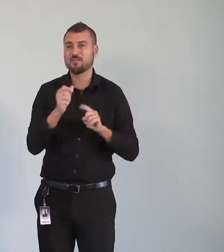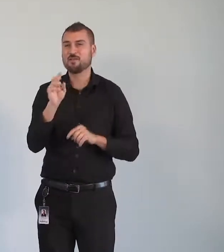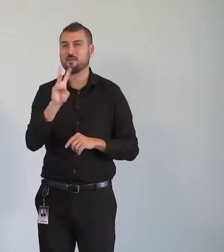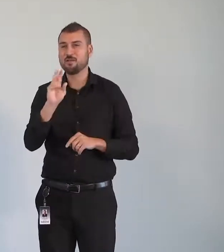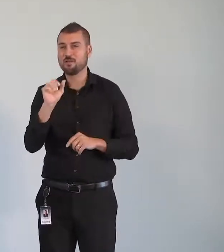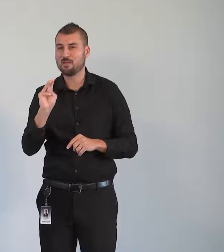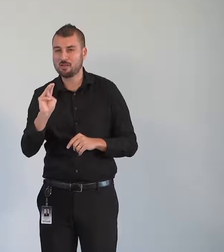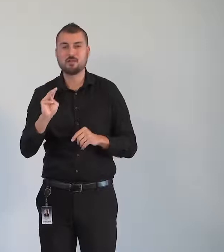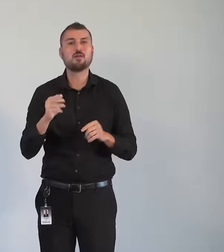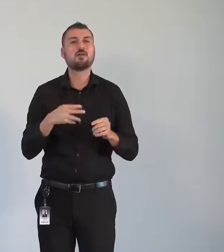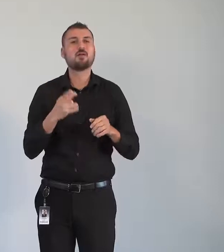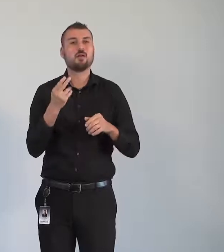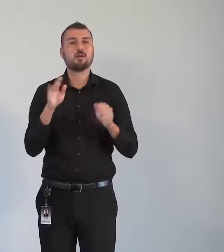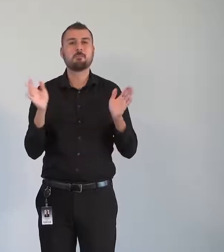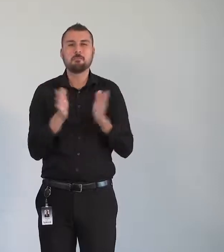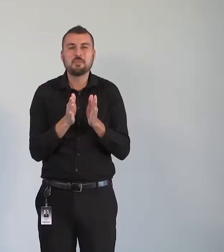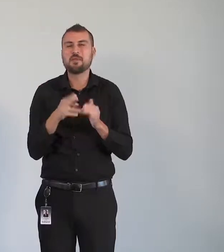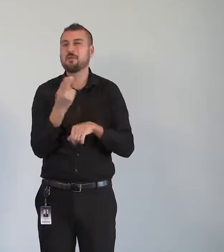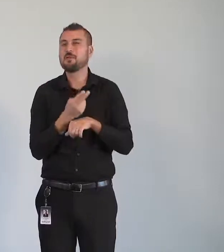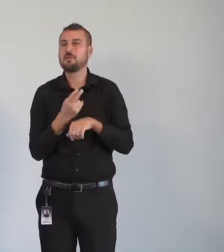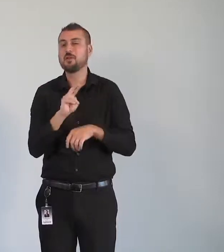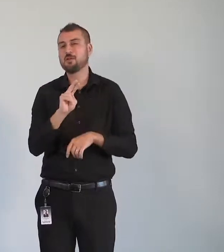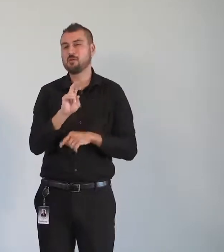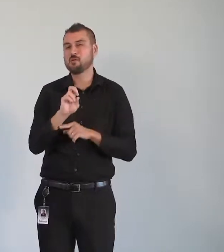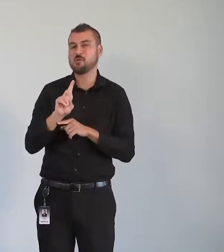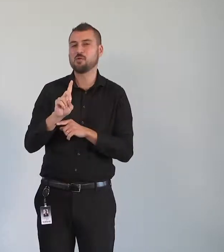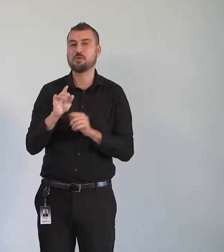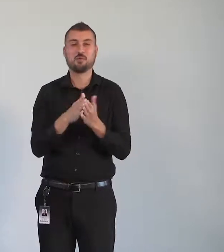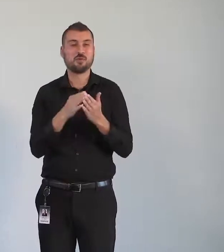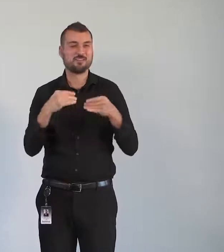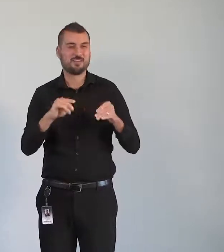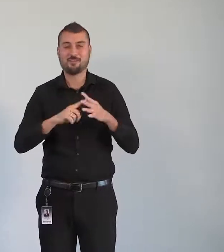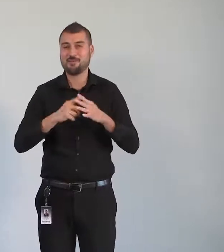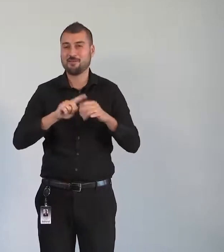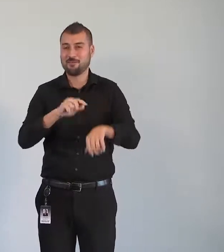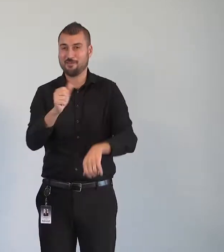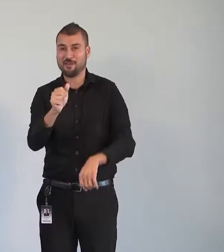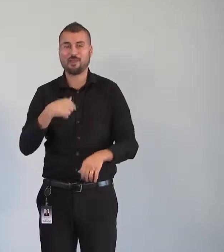. comienza a las 10 a.m. Estoy muy emocionado de ser parte de Wham y